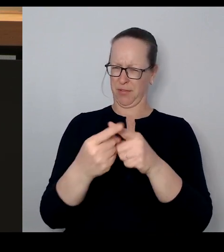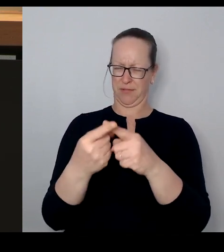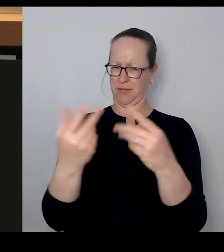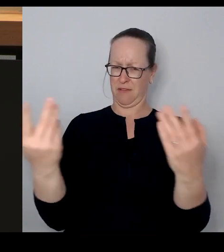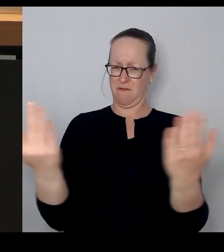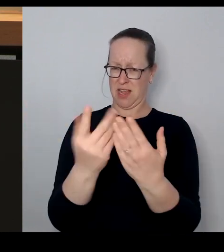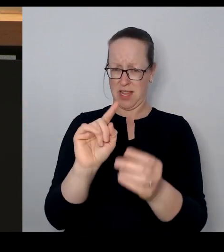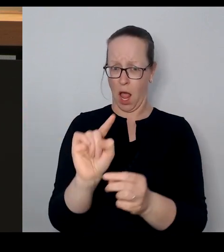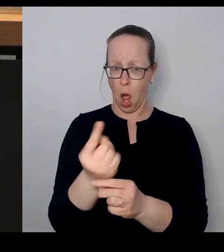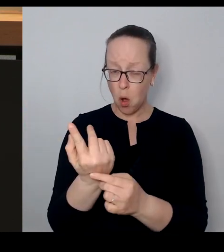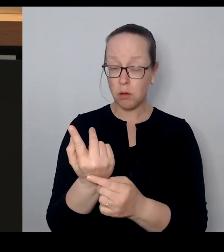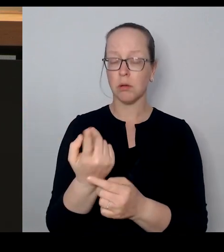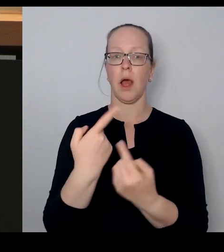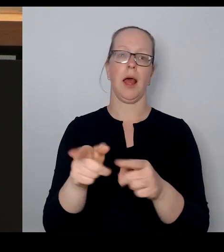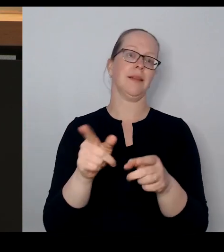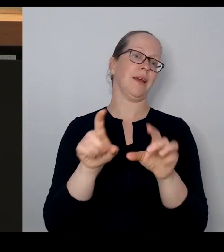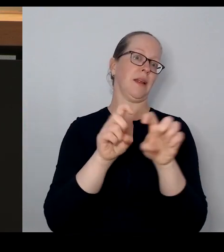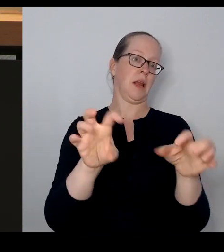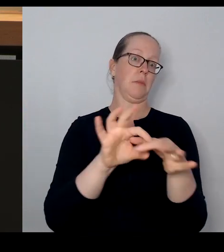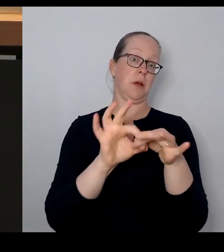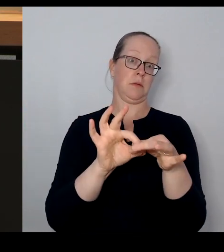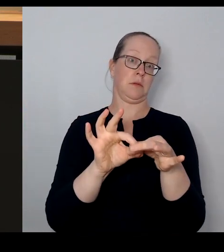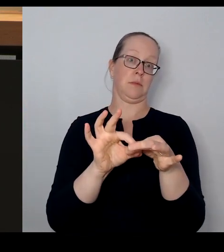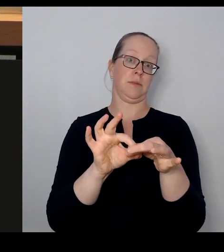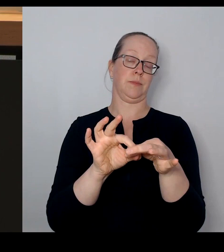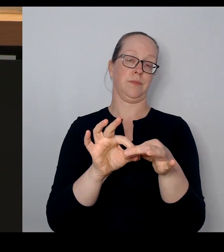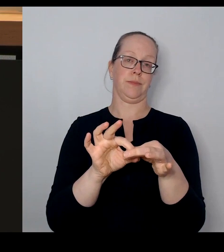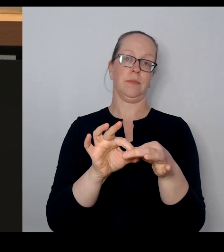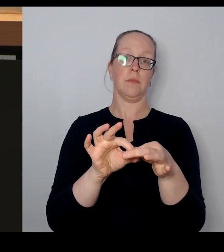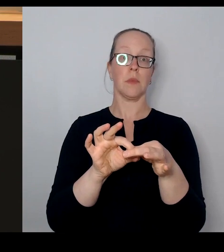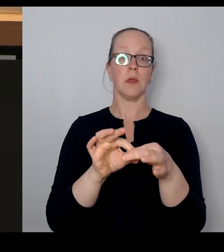SPD Fraktion dieses Anliegen. Die Initiative war zu Gast bei Herrn